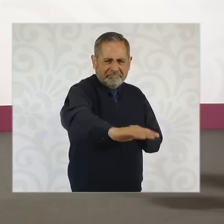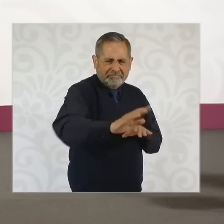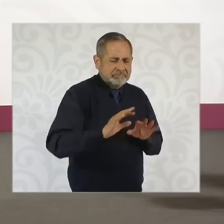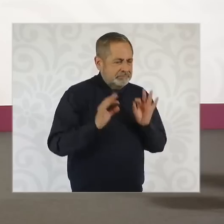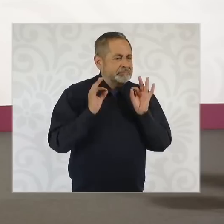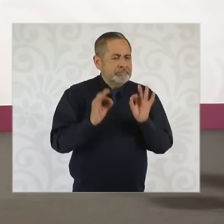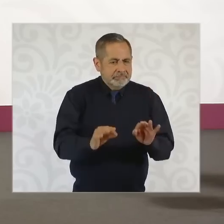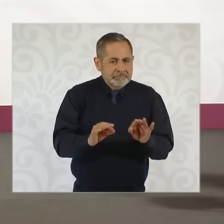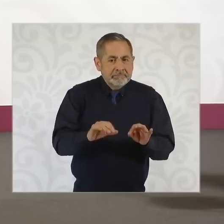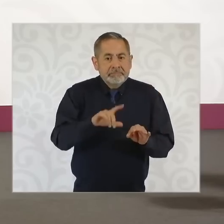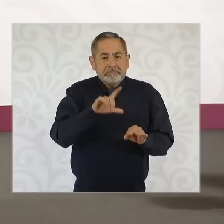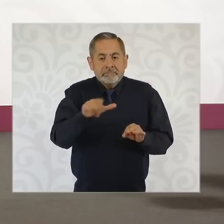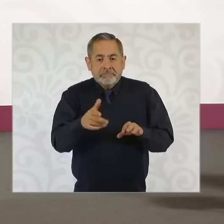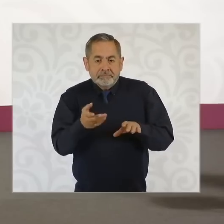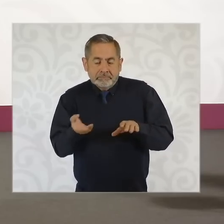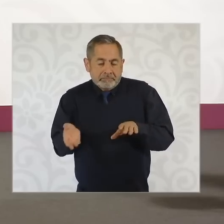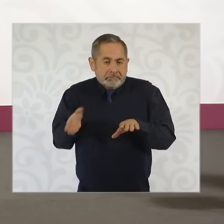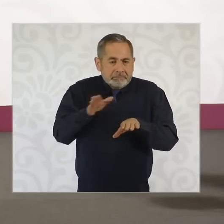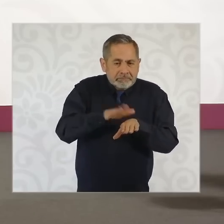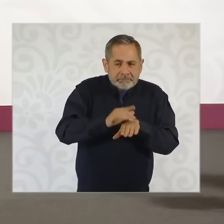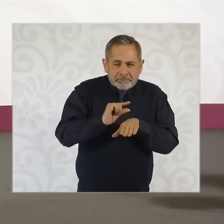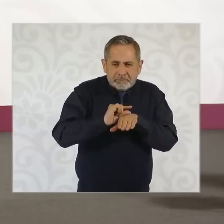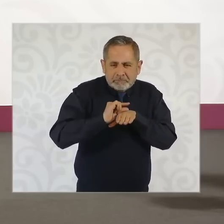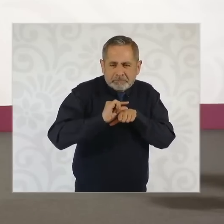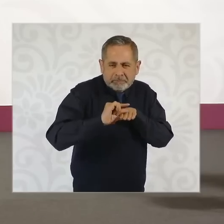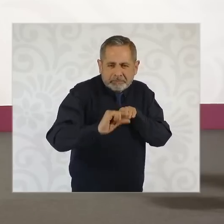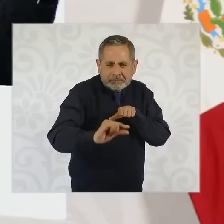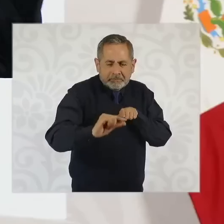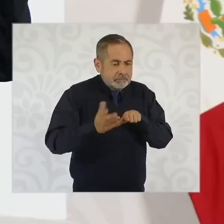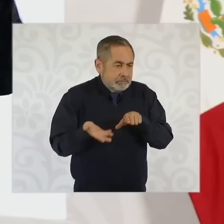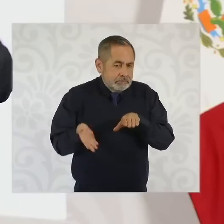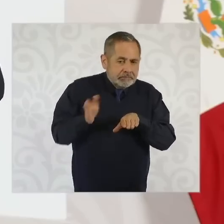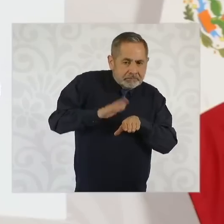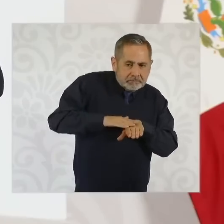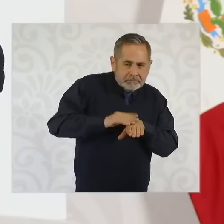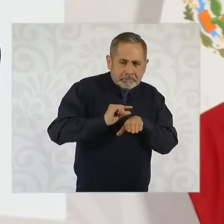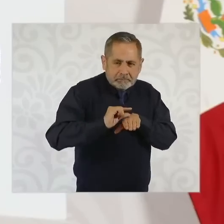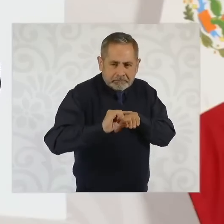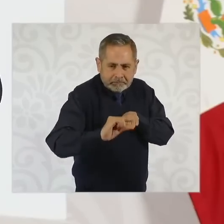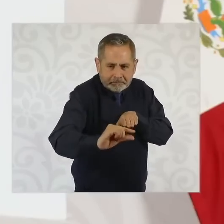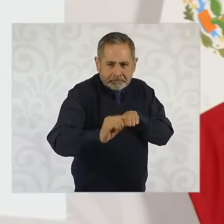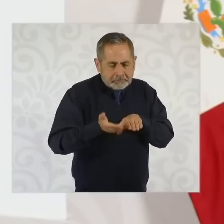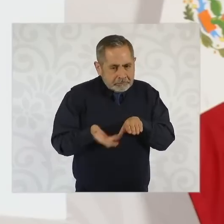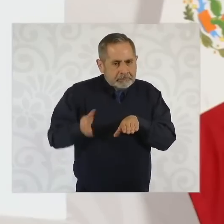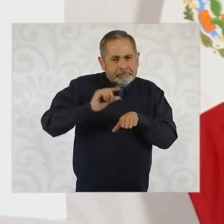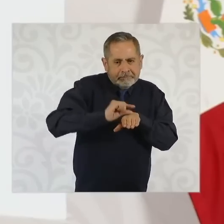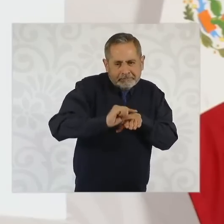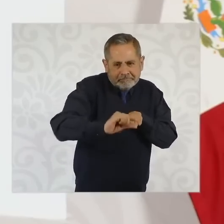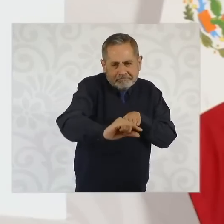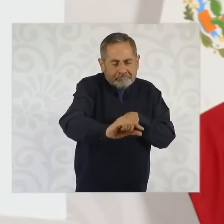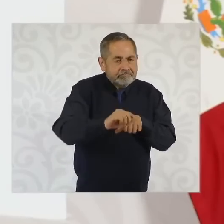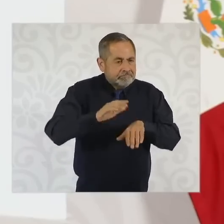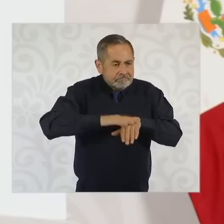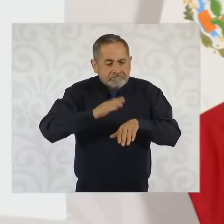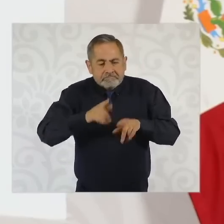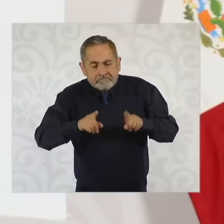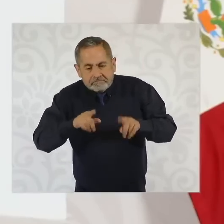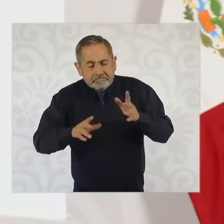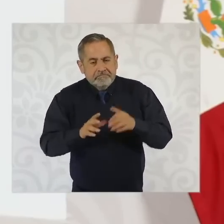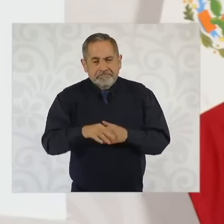eh muy delgadas no sé si vieron lo que hicimos en Tlalpan y pues Tlalpan este eran microcarpa de 2